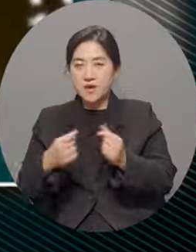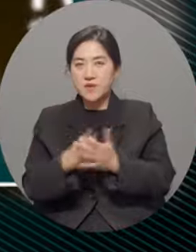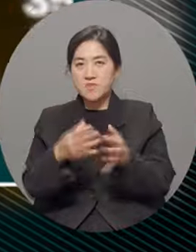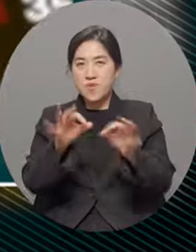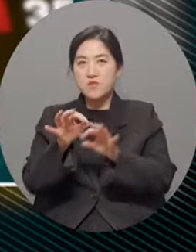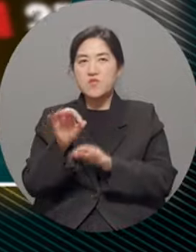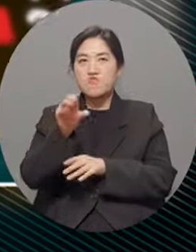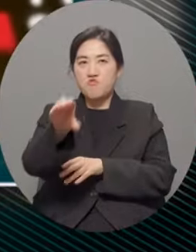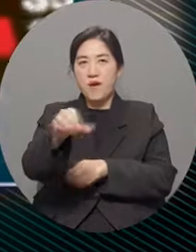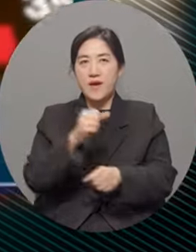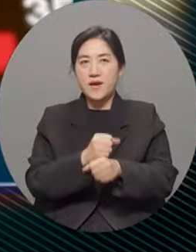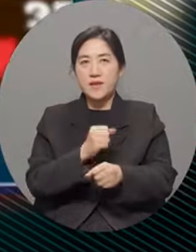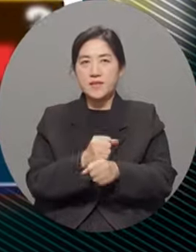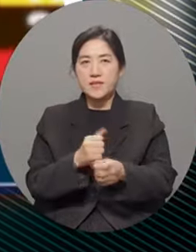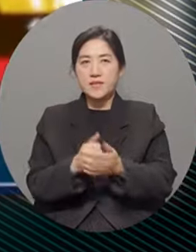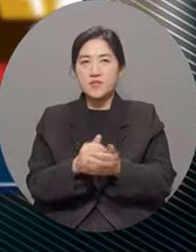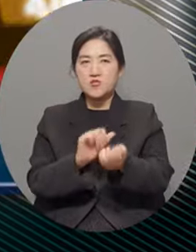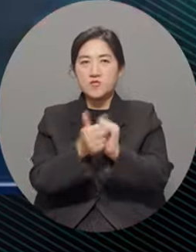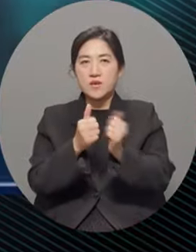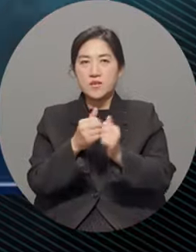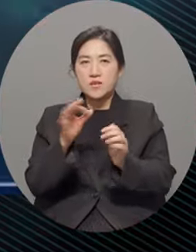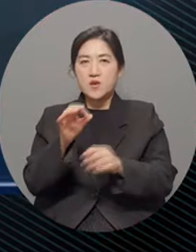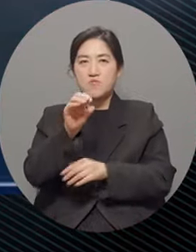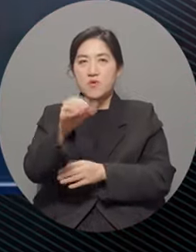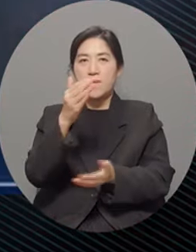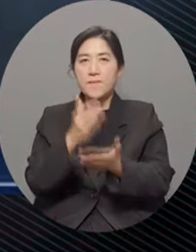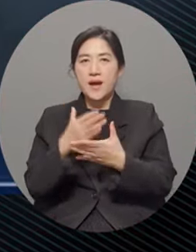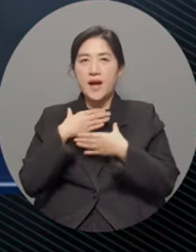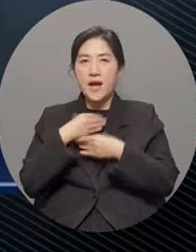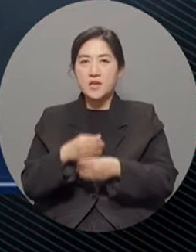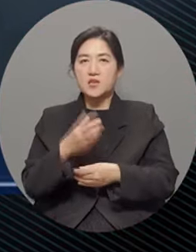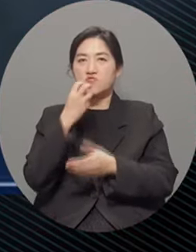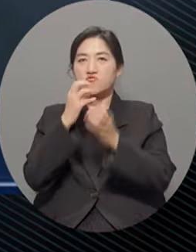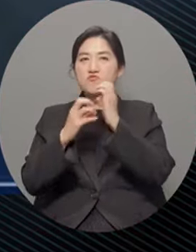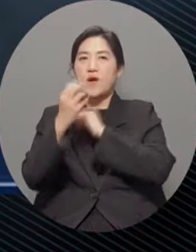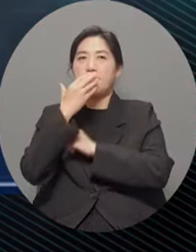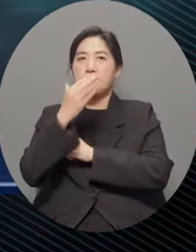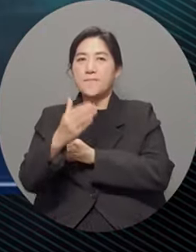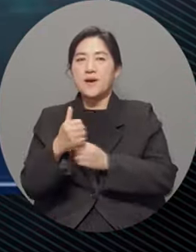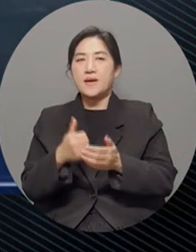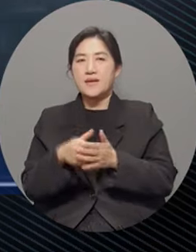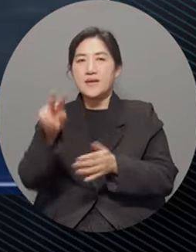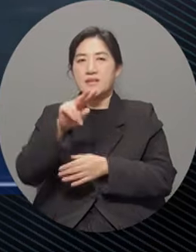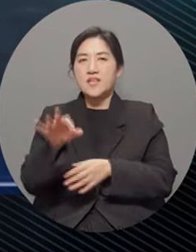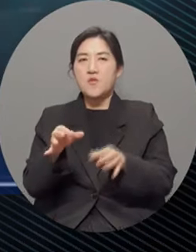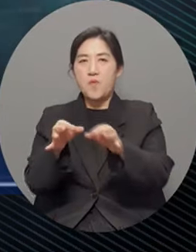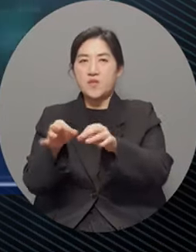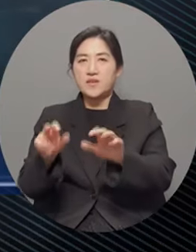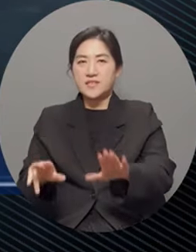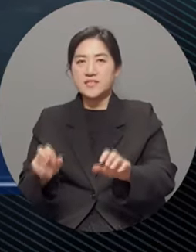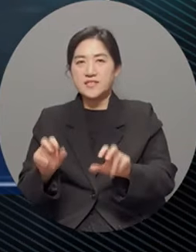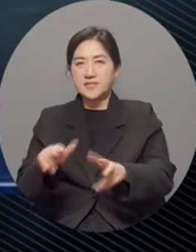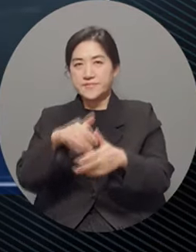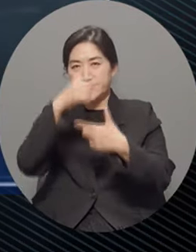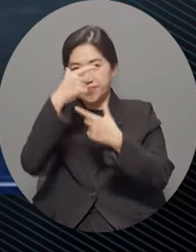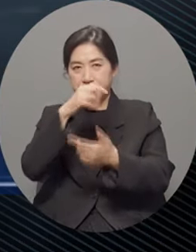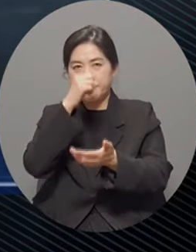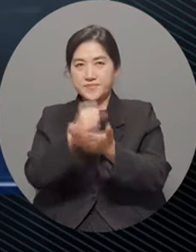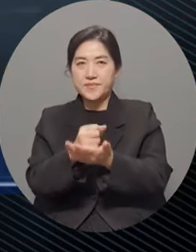소개합니다. 주식과 같은 상품에 투자하기보다는 안정성과 추가 수익을 노릴 수 있는 달러 펀드가 지금 시기에 제격이라고 말씀드리고싶습니다.